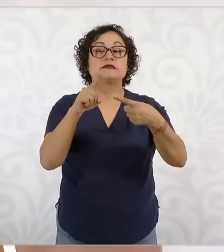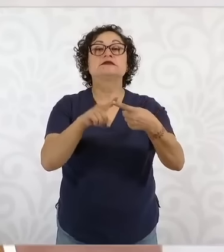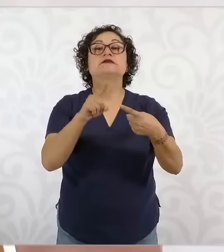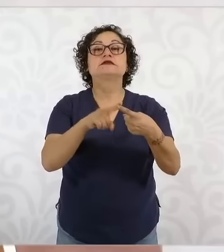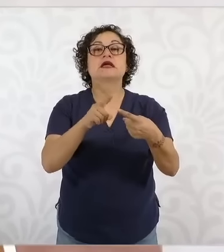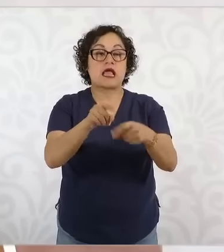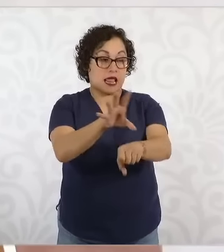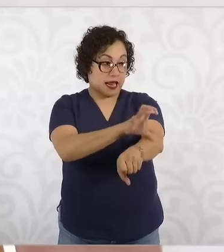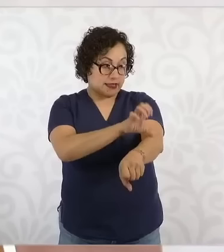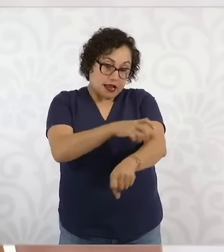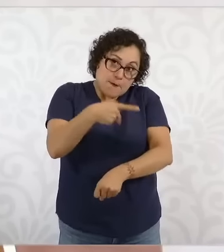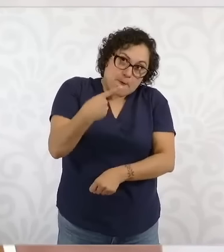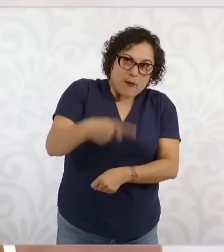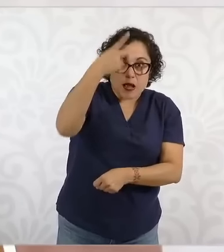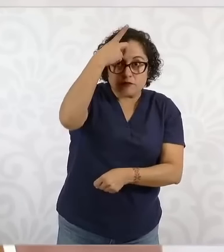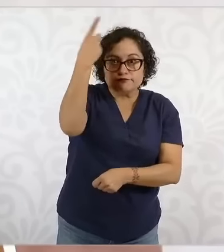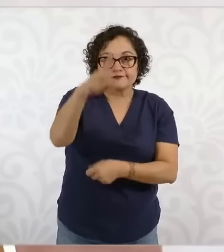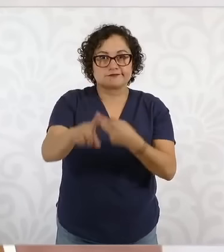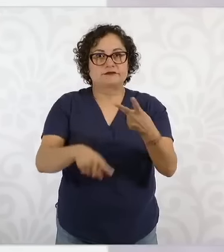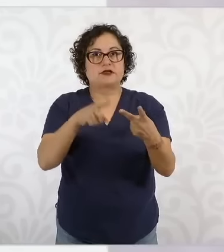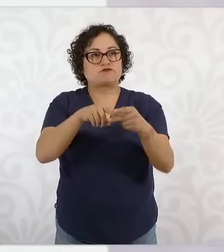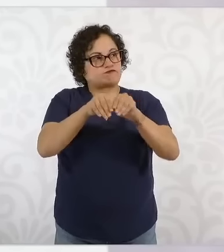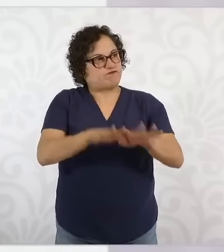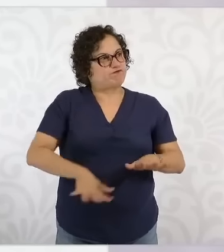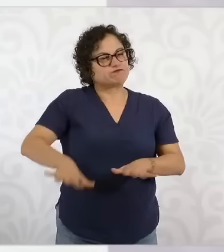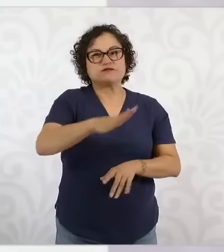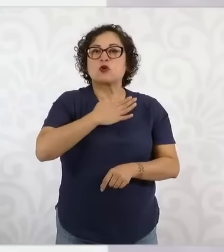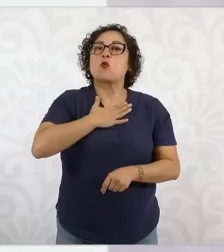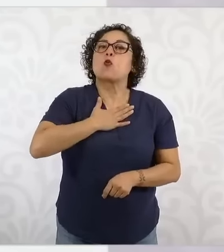justicia social y también reducir los impactos ambientales.